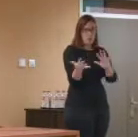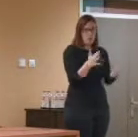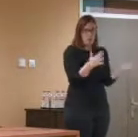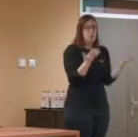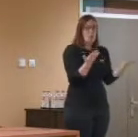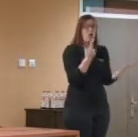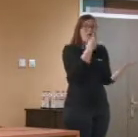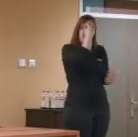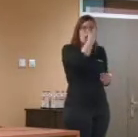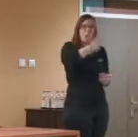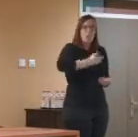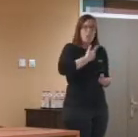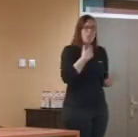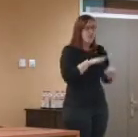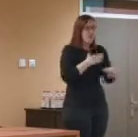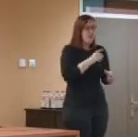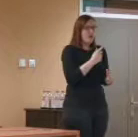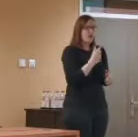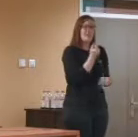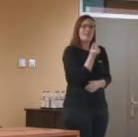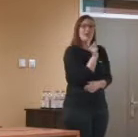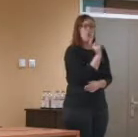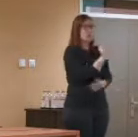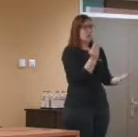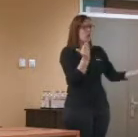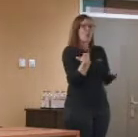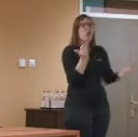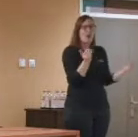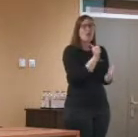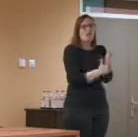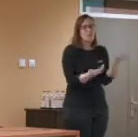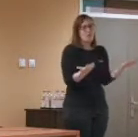comparar o poder asumir lo que representaba esto.